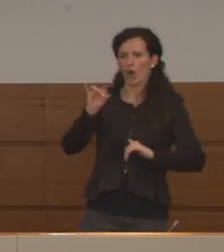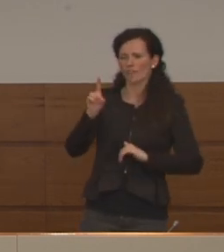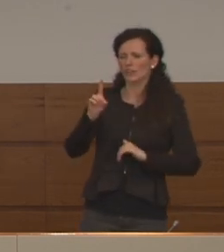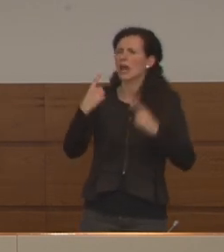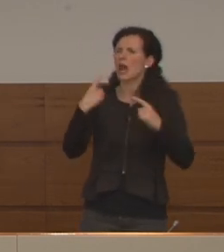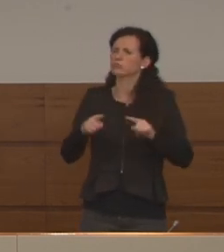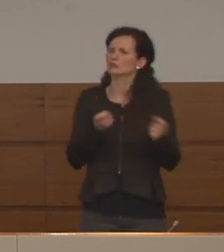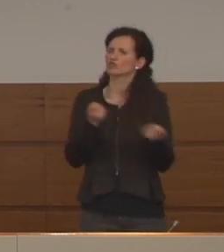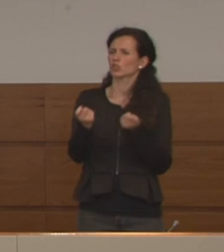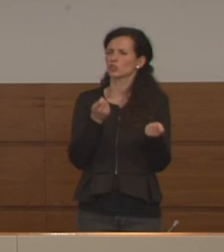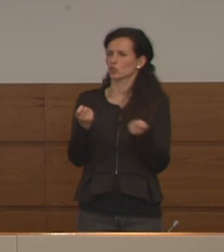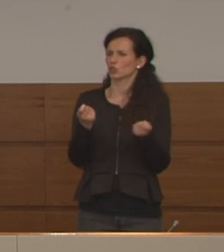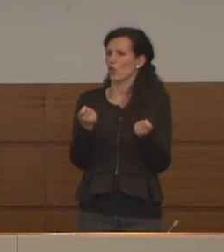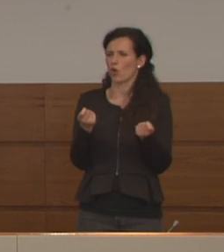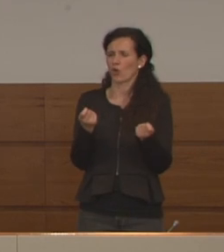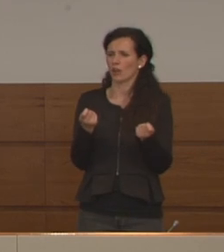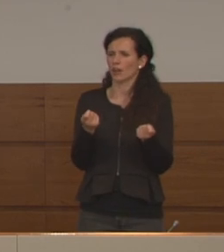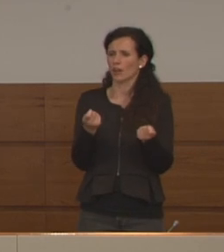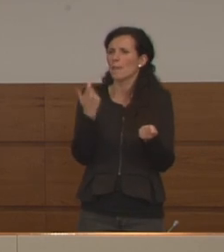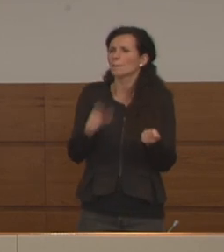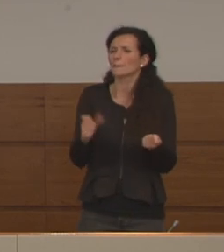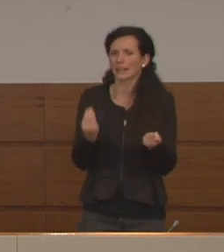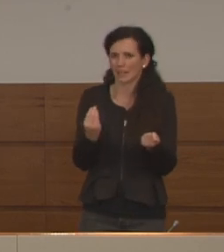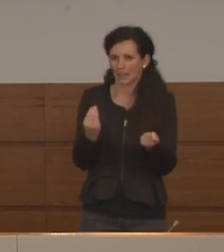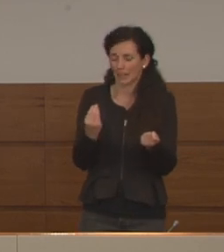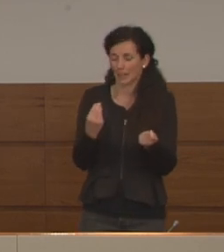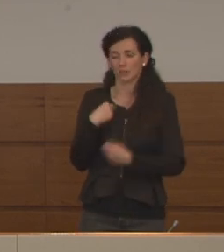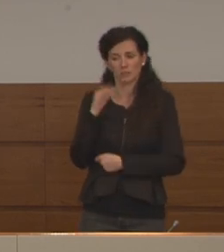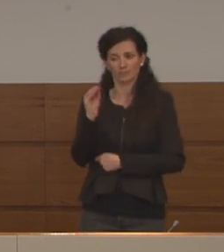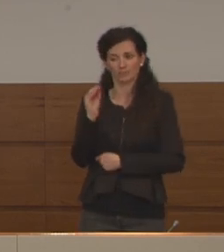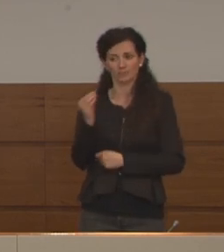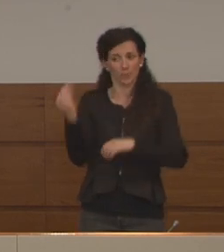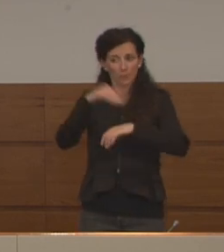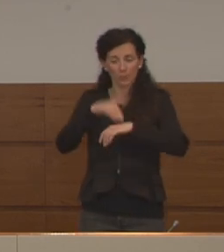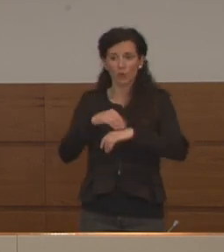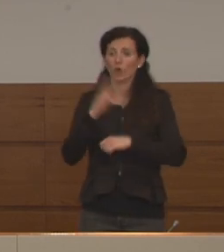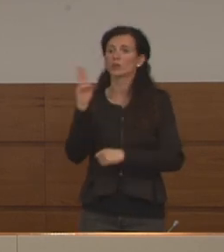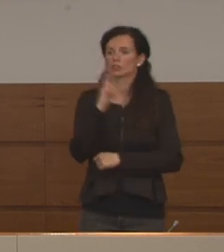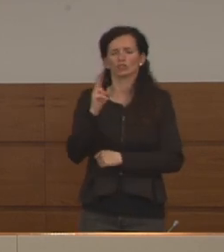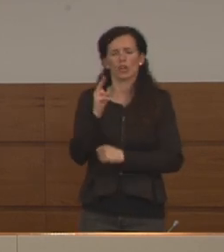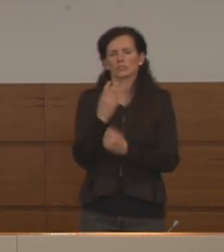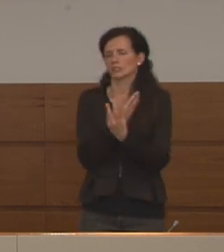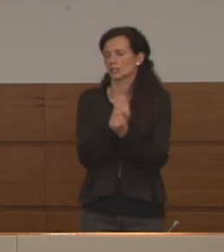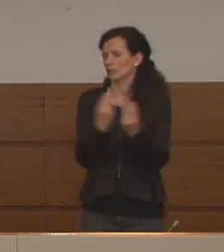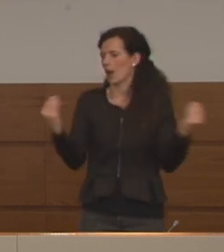E soprattutto i decessi sono tanti, i numeri sono altissimi e se ce ne fosse